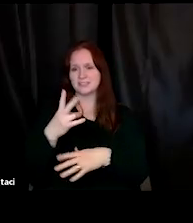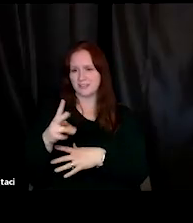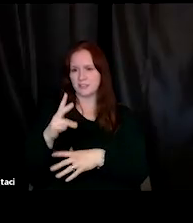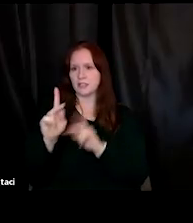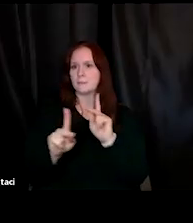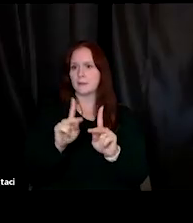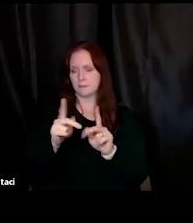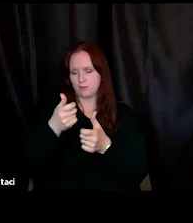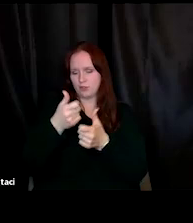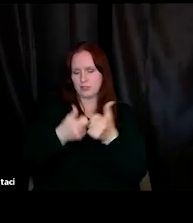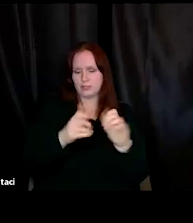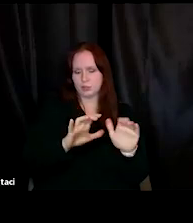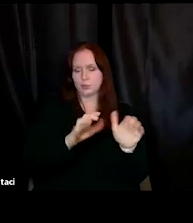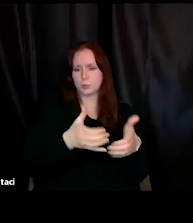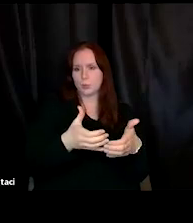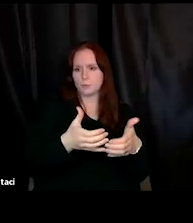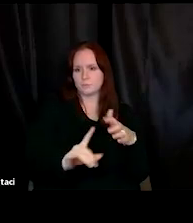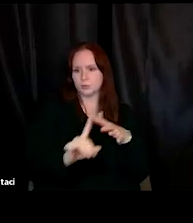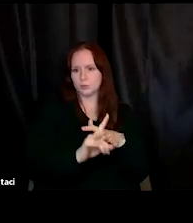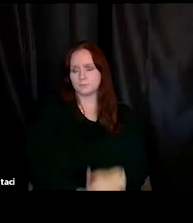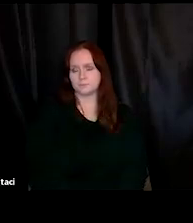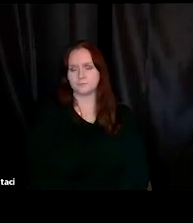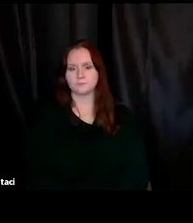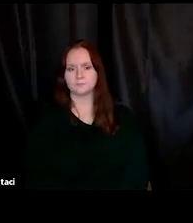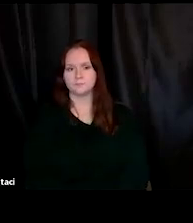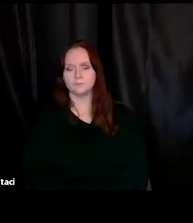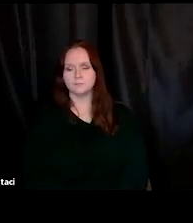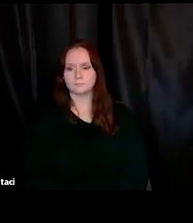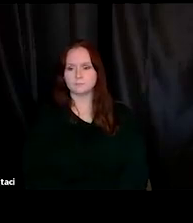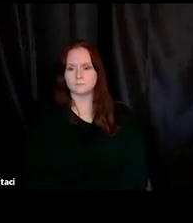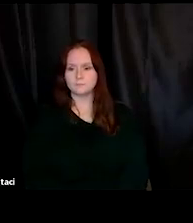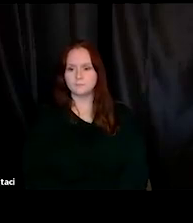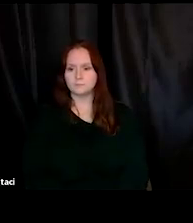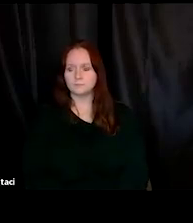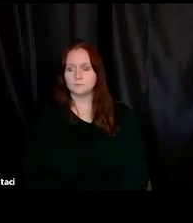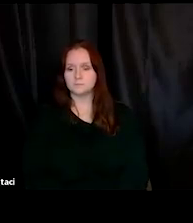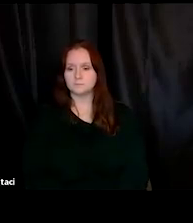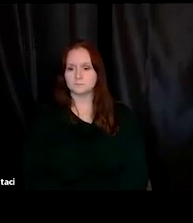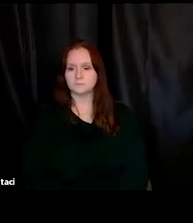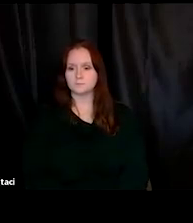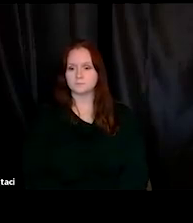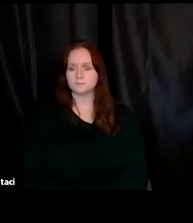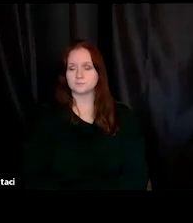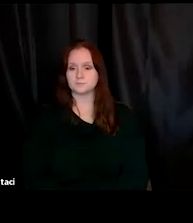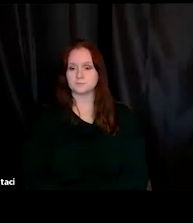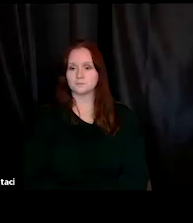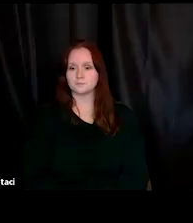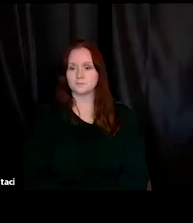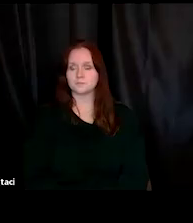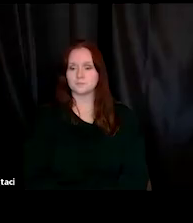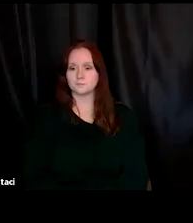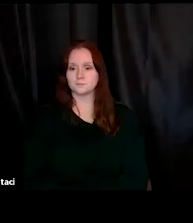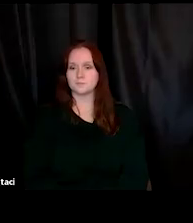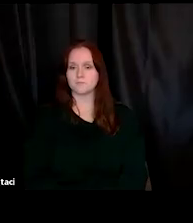tomando decisiones precisas sobre discapacidad, la SSA debe contar con información que refleje ocupaciones actuales y sus requisitos.